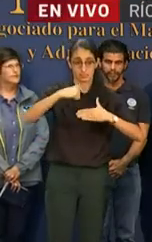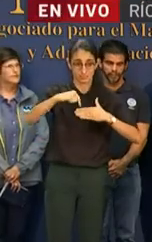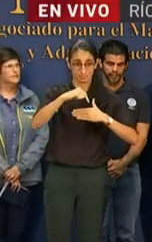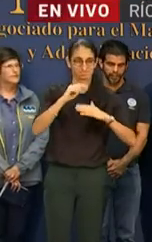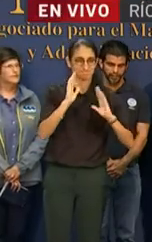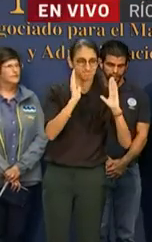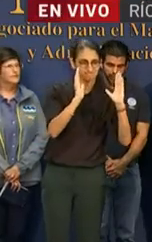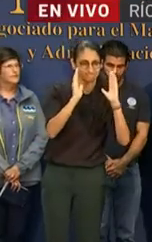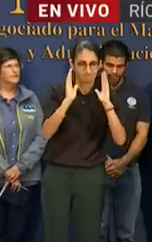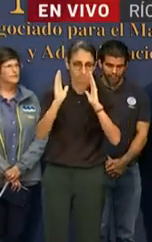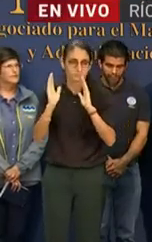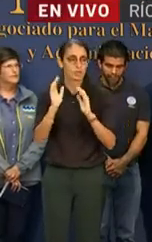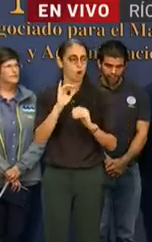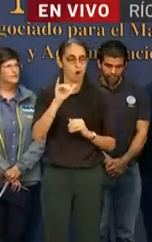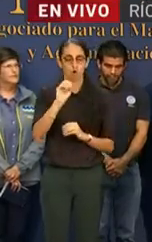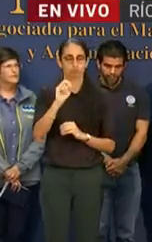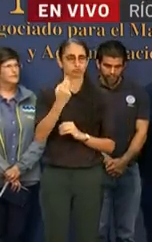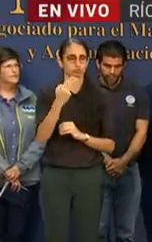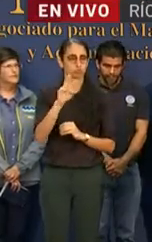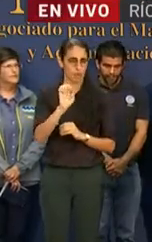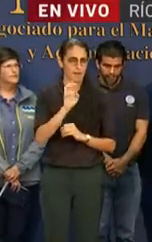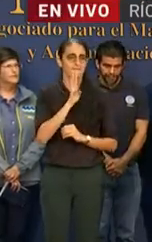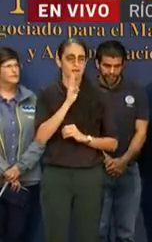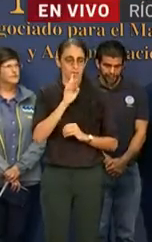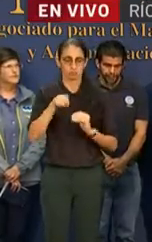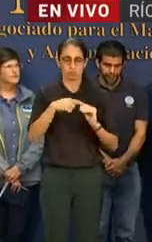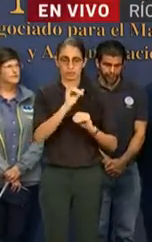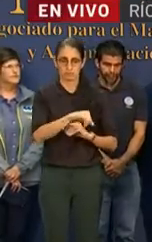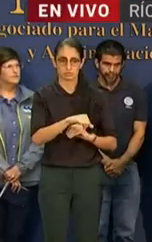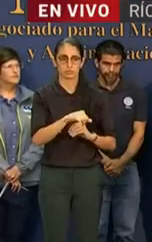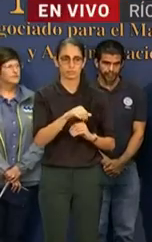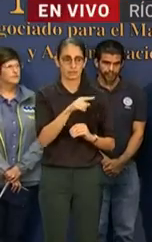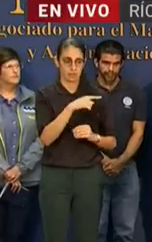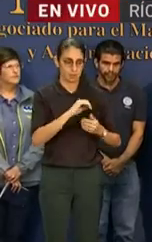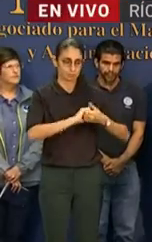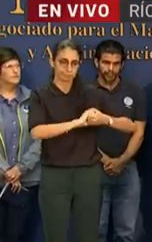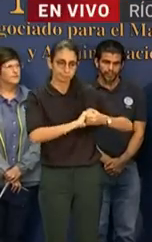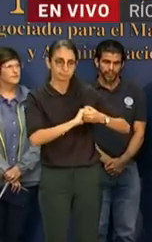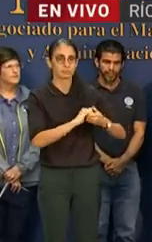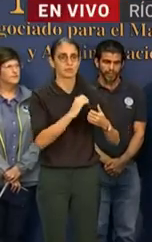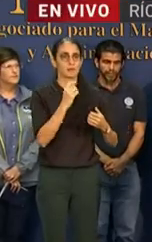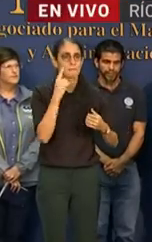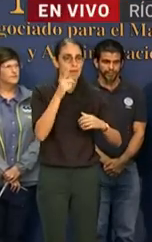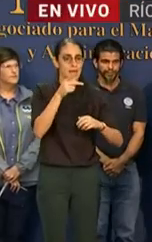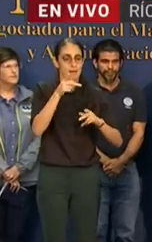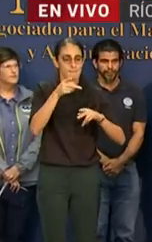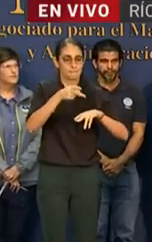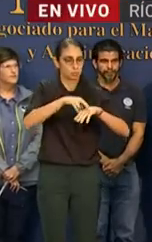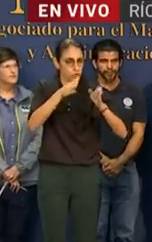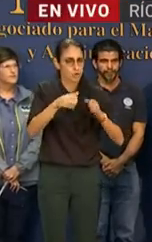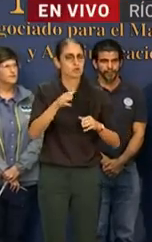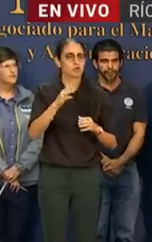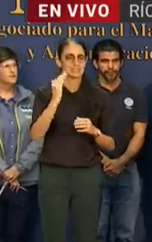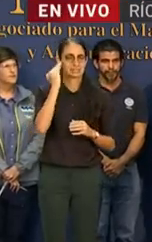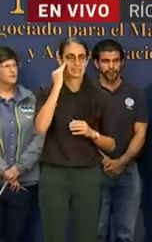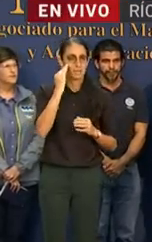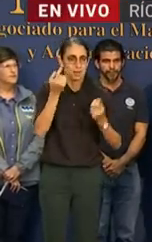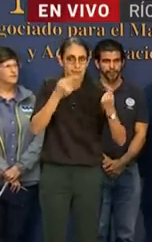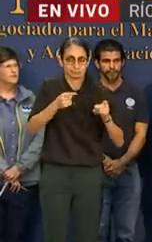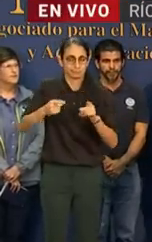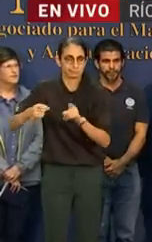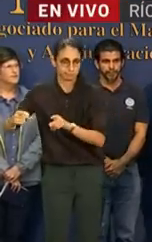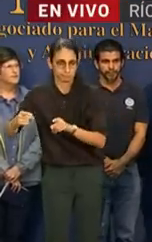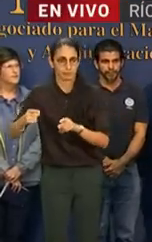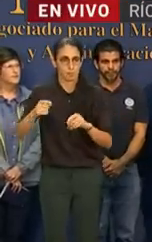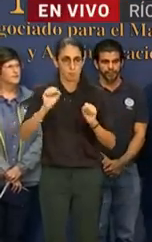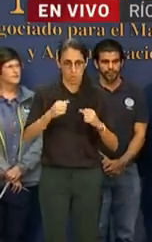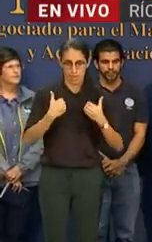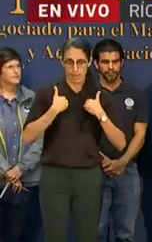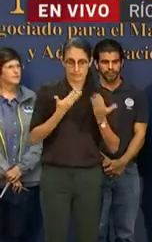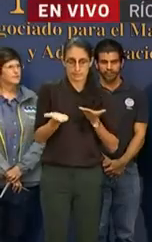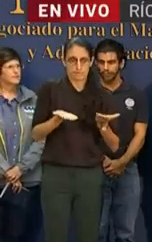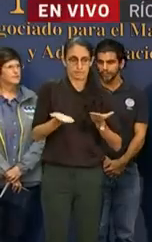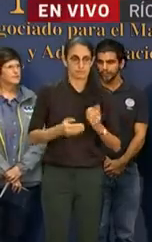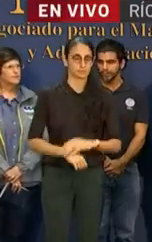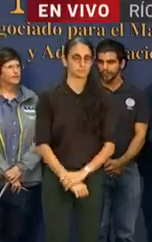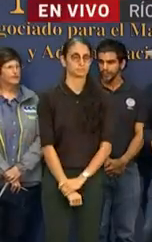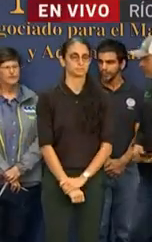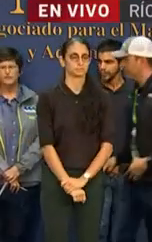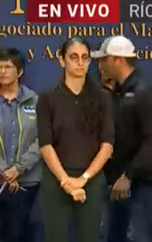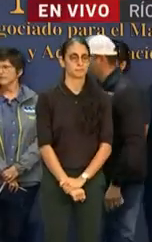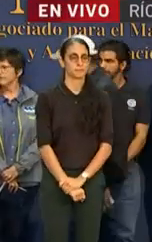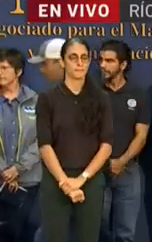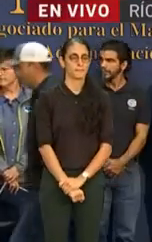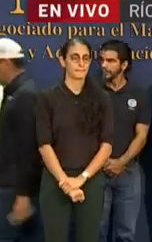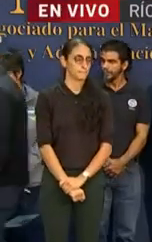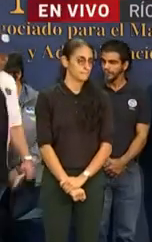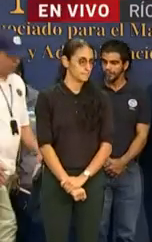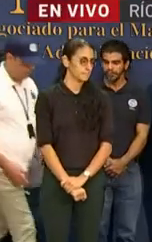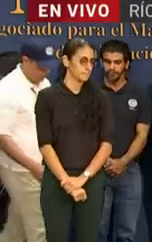ELÉCTRICA. VAMOS A AVISAR